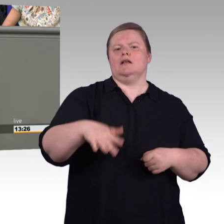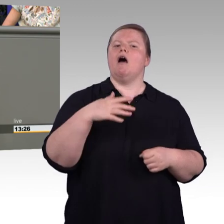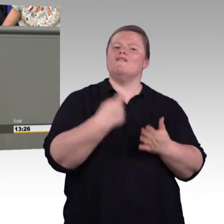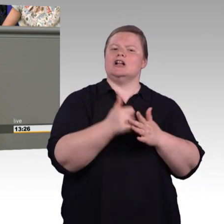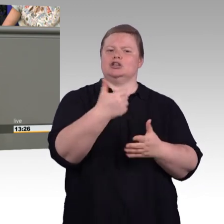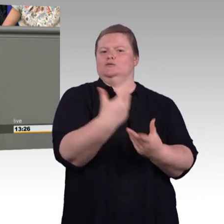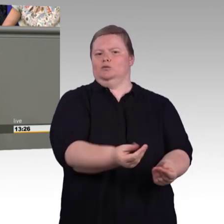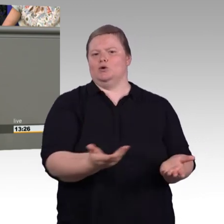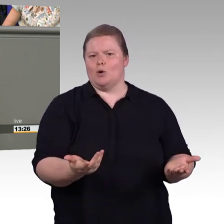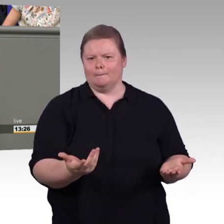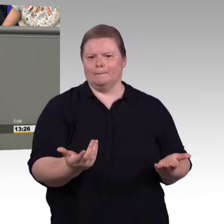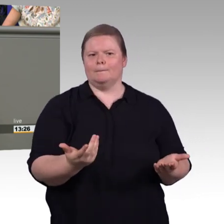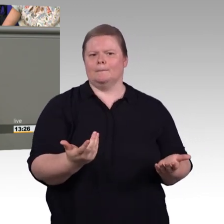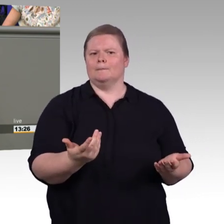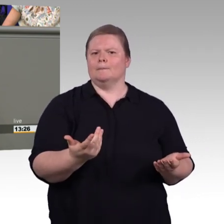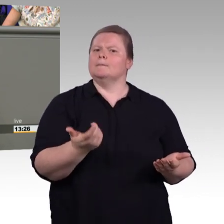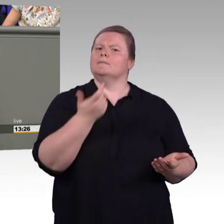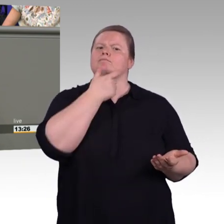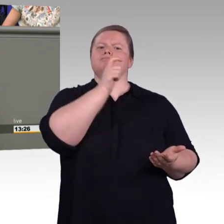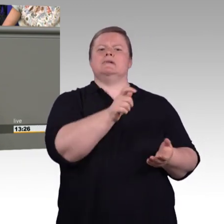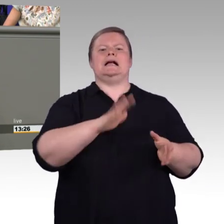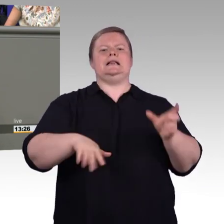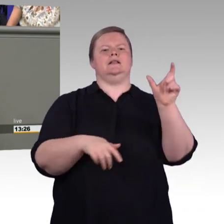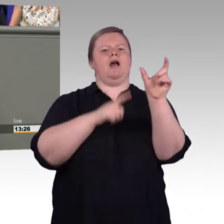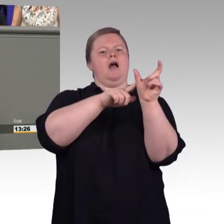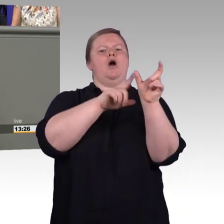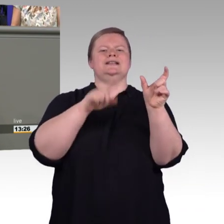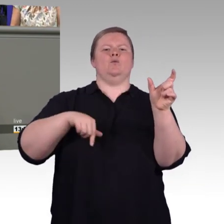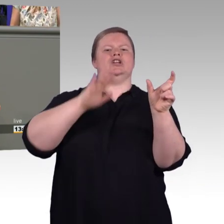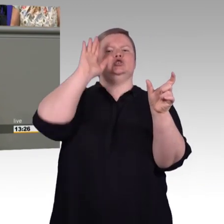zur UN-Kinderrechtskonvention beim Deutschen Institut für Menschenrechte eingerichtet